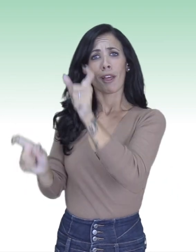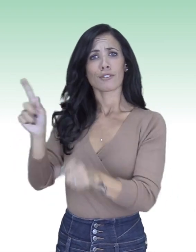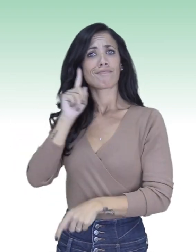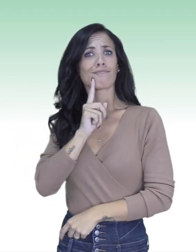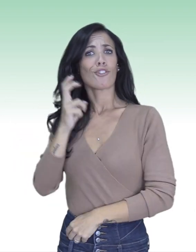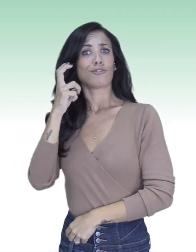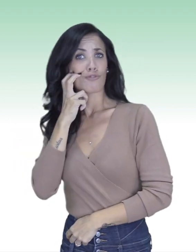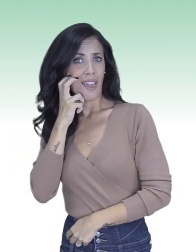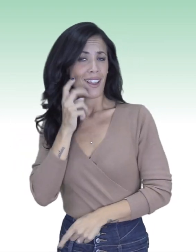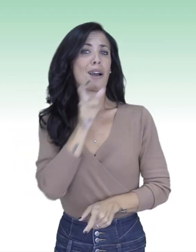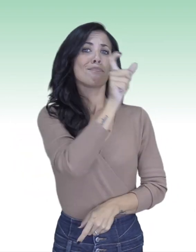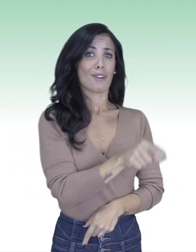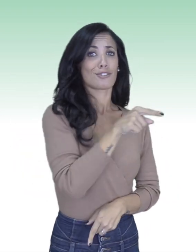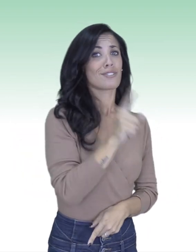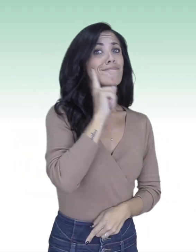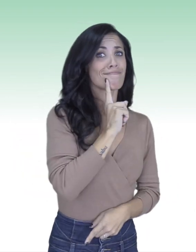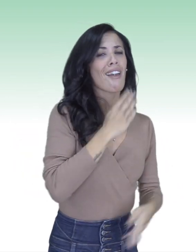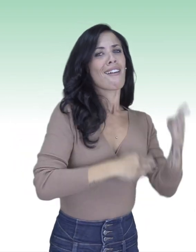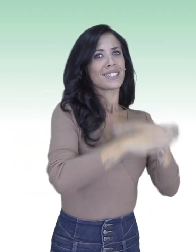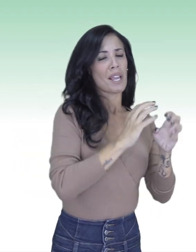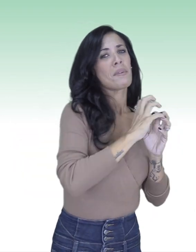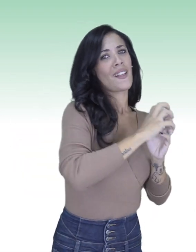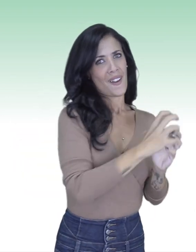e quindi anche quelli delle persone sordocieche o con disabilità multiple.